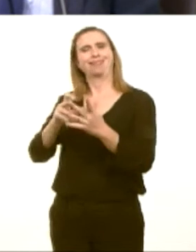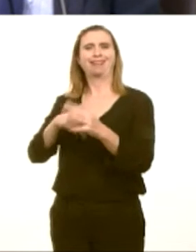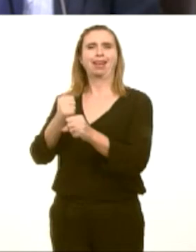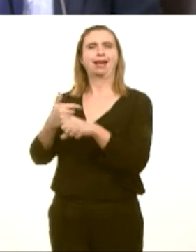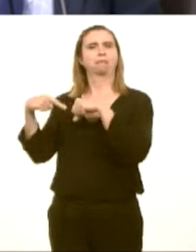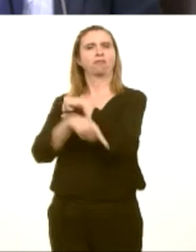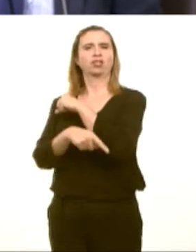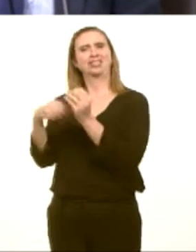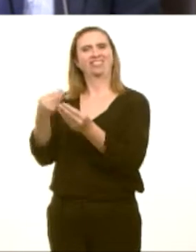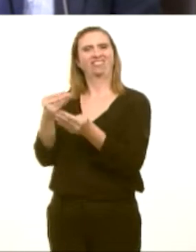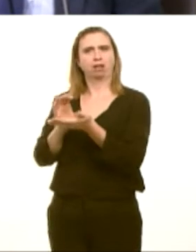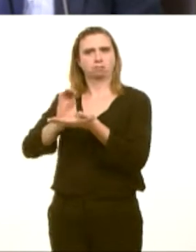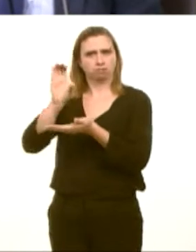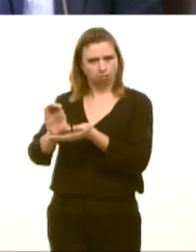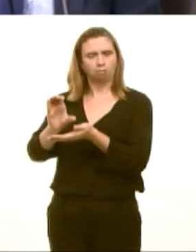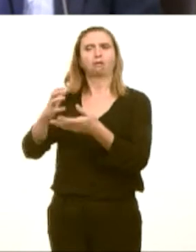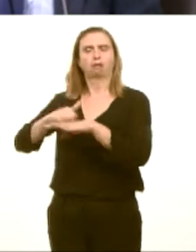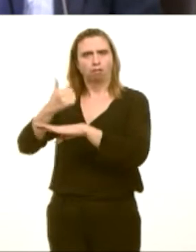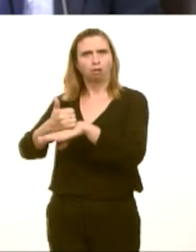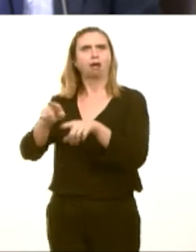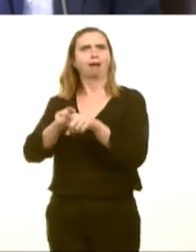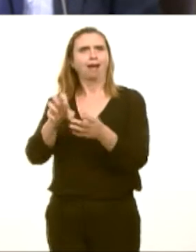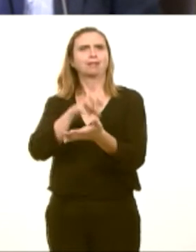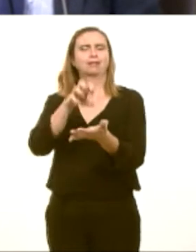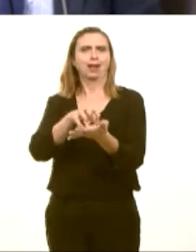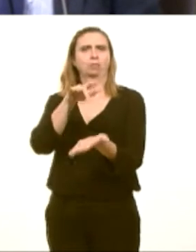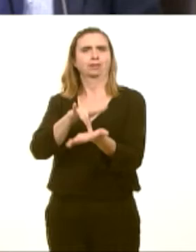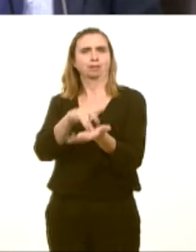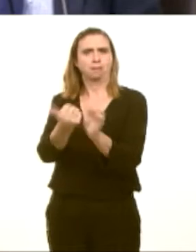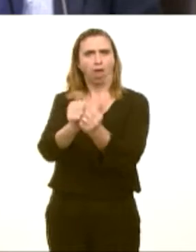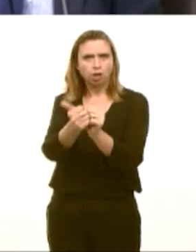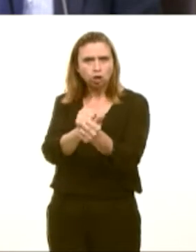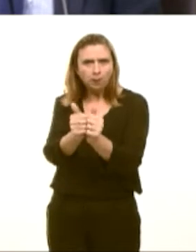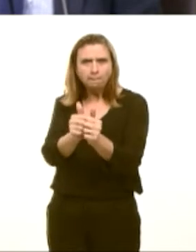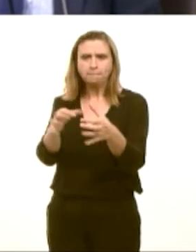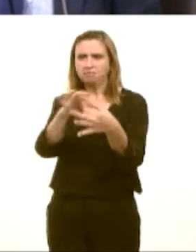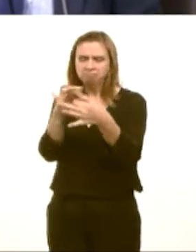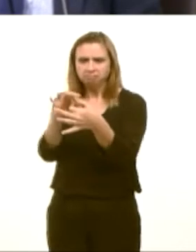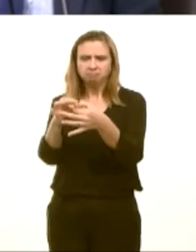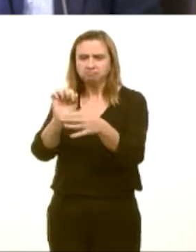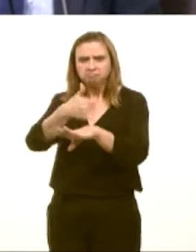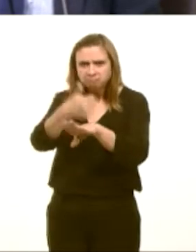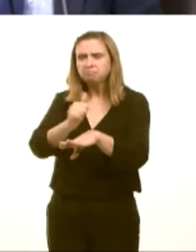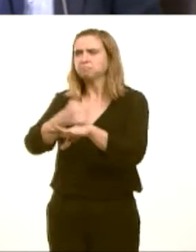i ganol trefi, ‚ chynllun benthyciadau i ganol trefi, ac, wrth gwrs, ‚ír ymgyrch